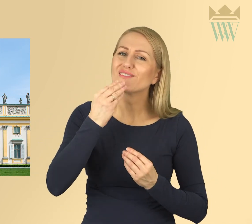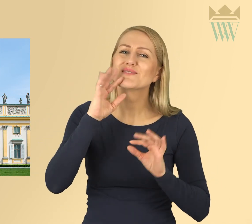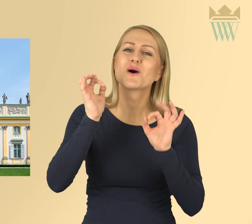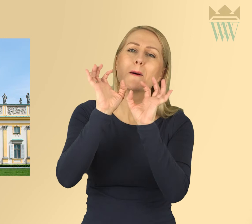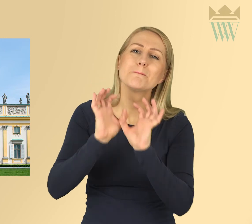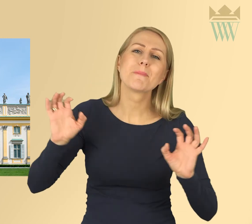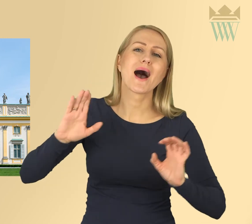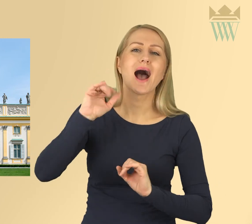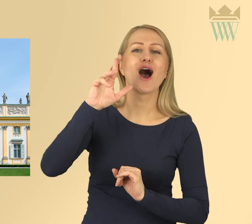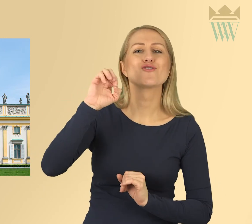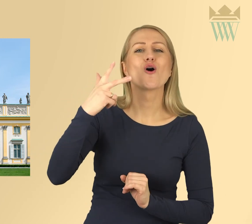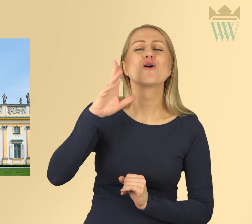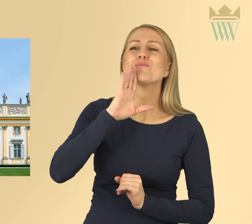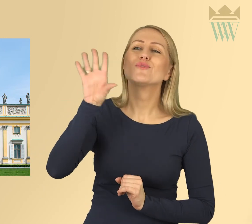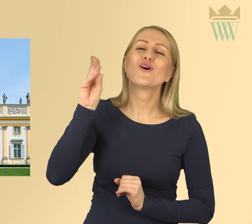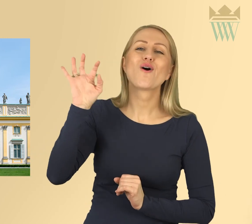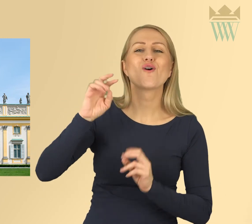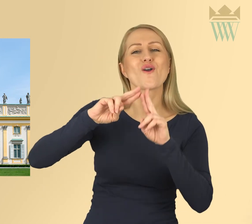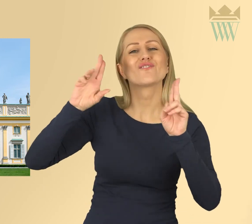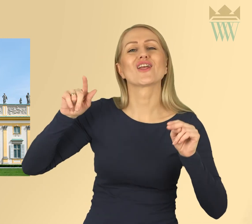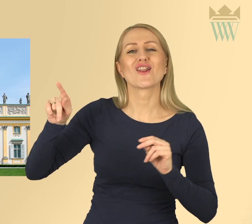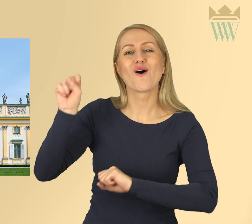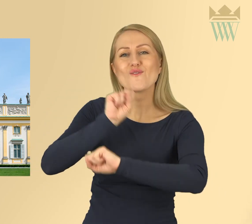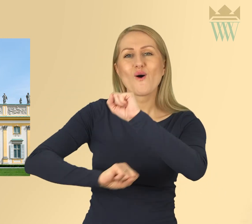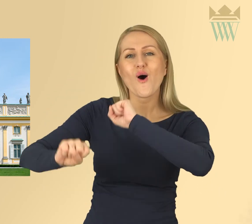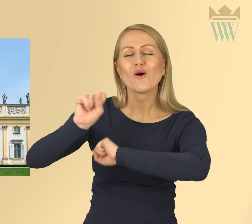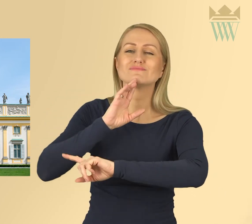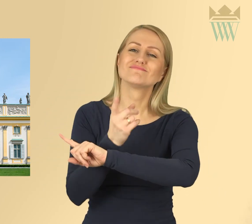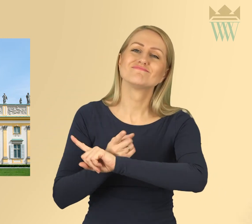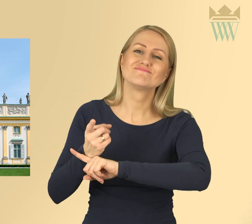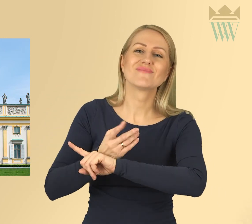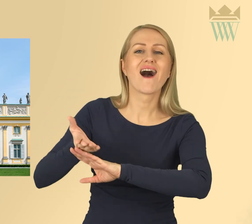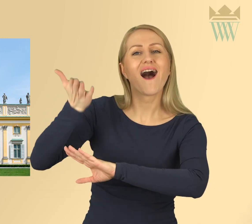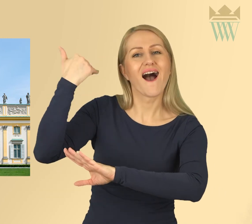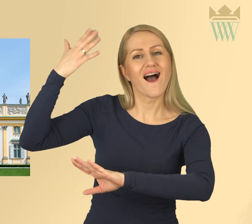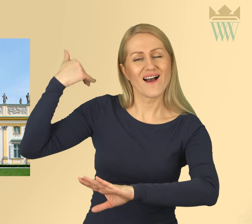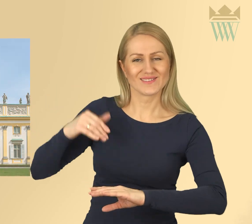elewacje mają charakter barokowej willi włoskiej i dworu ziemiańskiego.